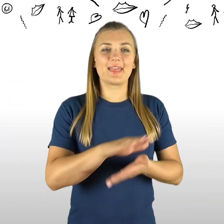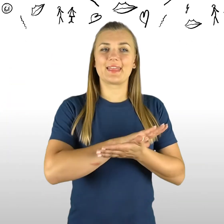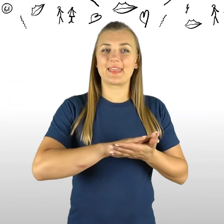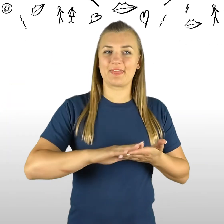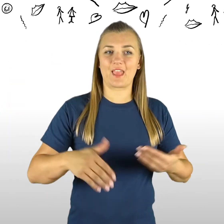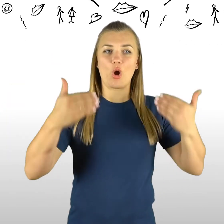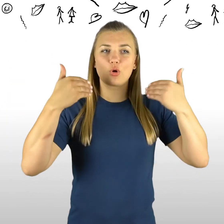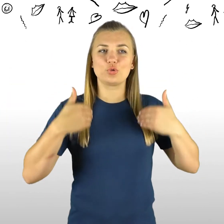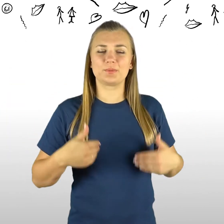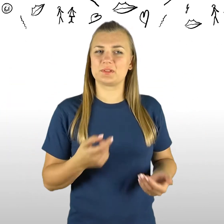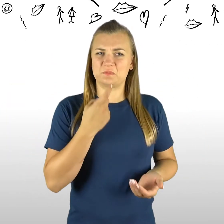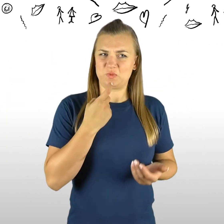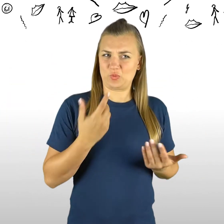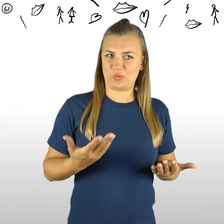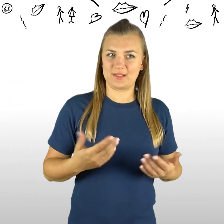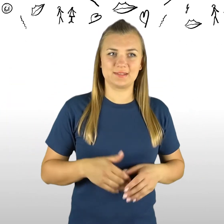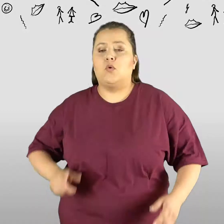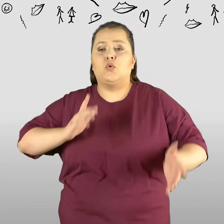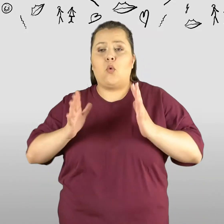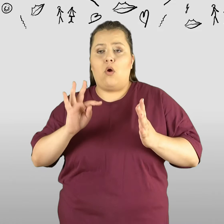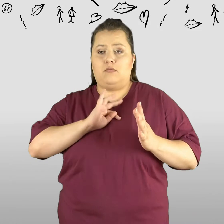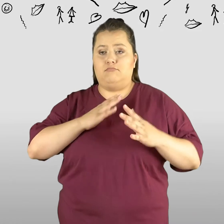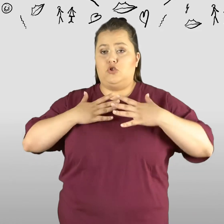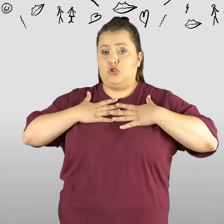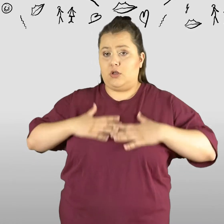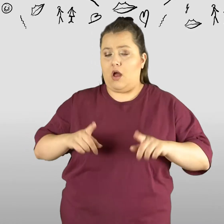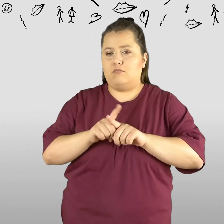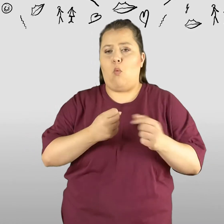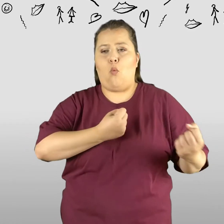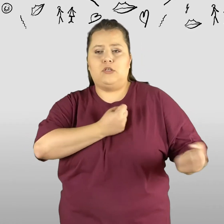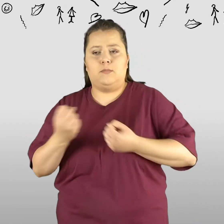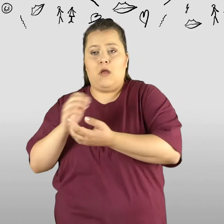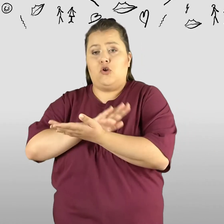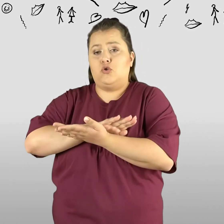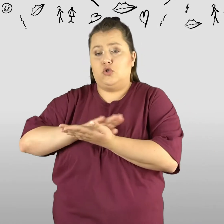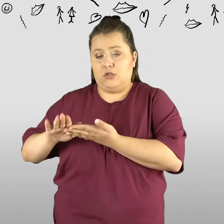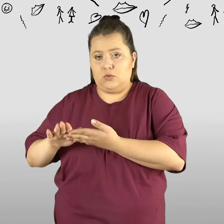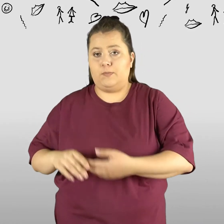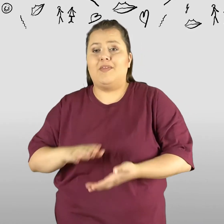Co to jest higiena osobista? To troska o swoje ciało i utrzymywanie go w czystości.